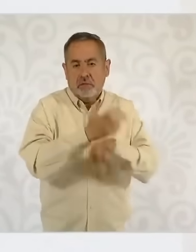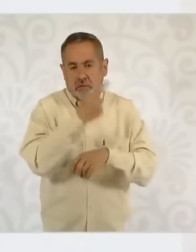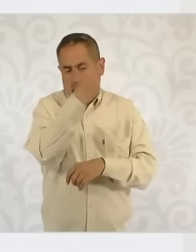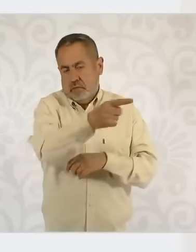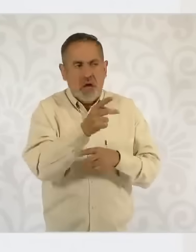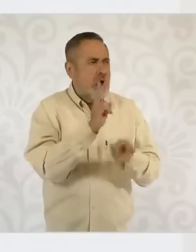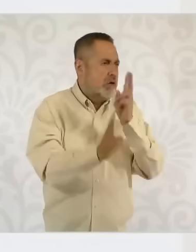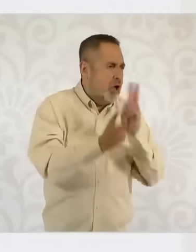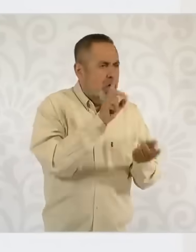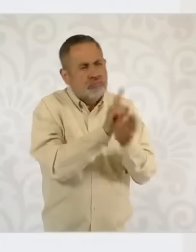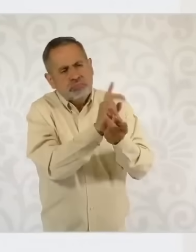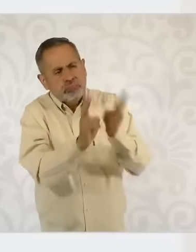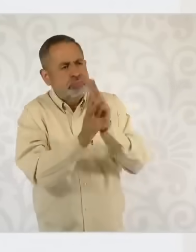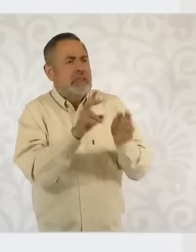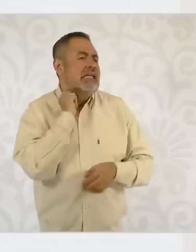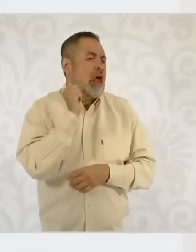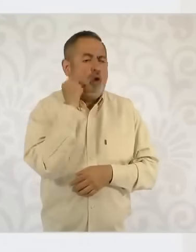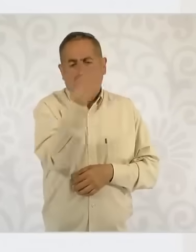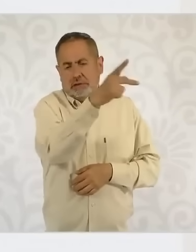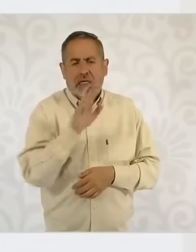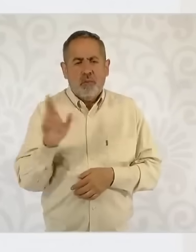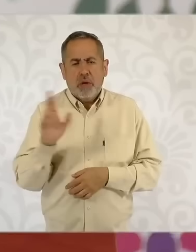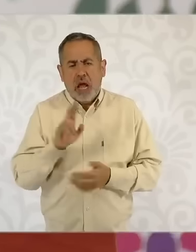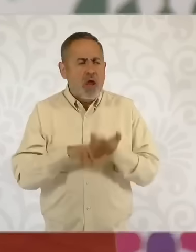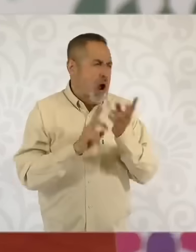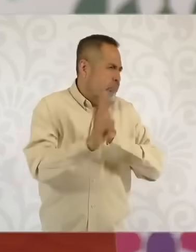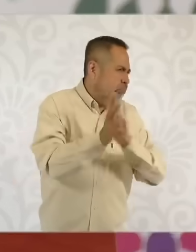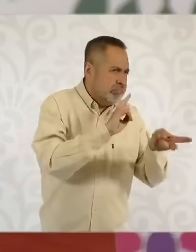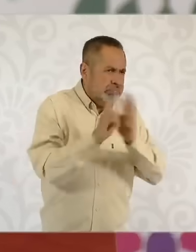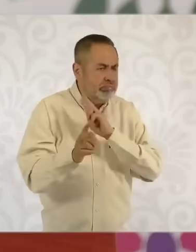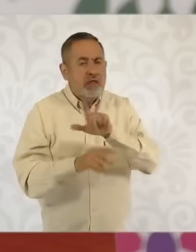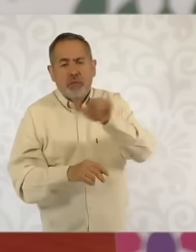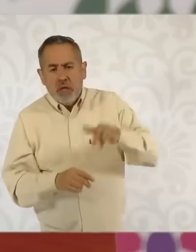Hablar con los senadores republicanos y demócratas para decirles que no estamos